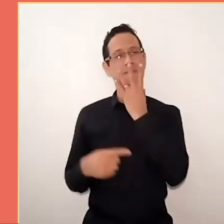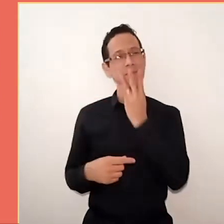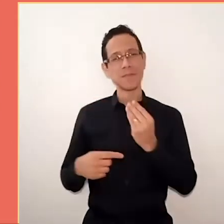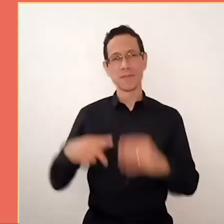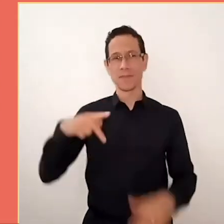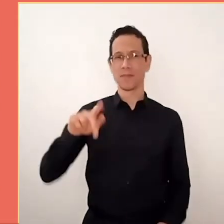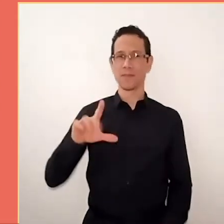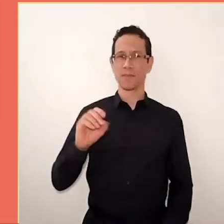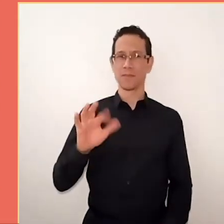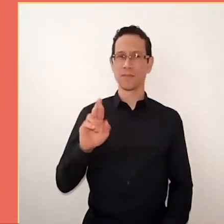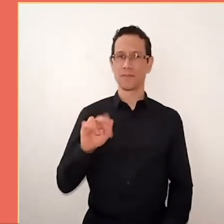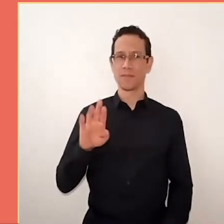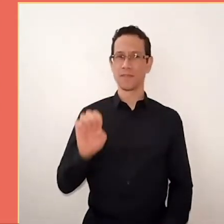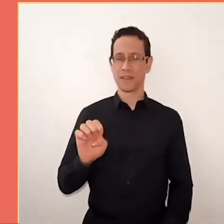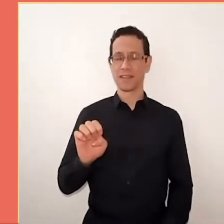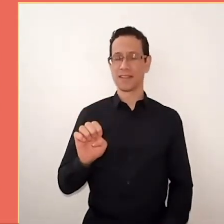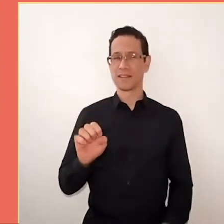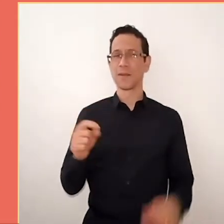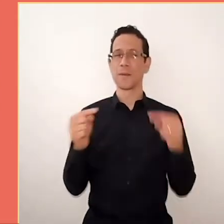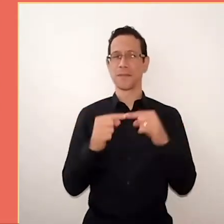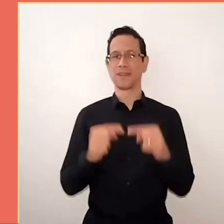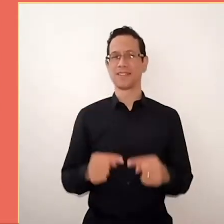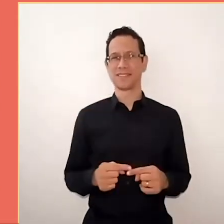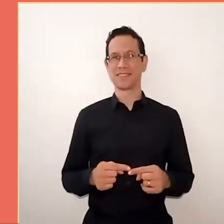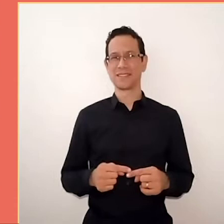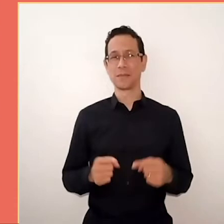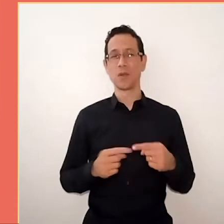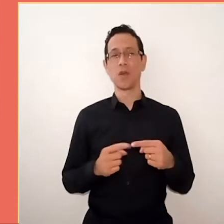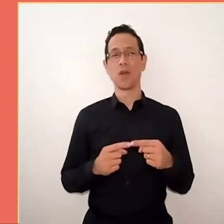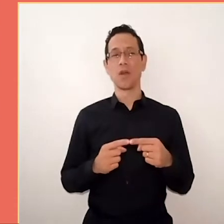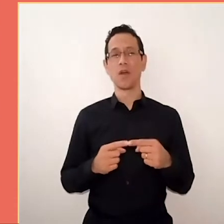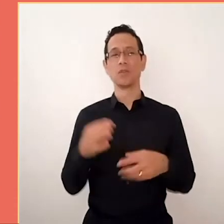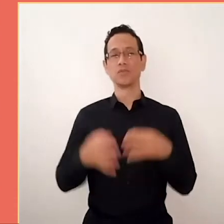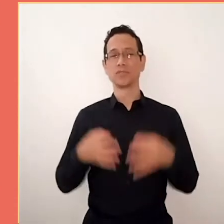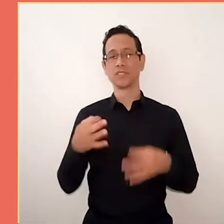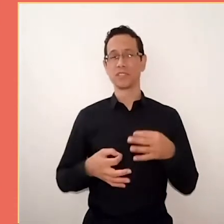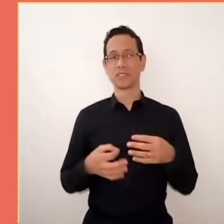se a gente pega a questão da justiça/injustiça, do papel da leitura